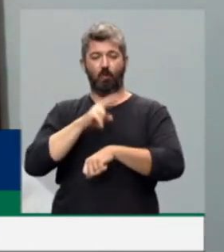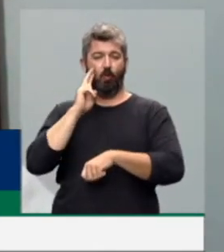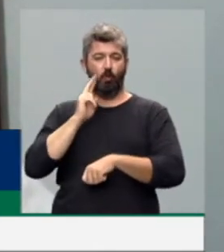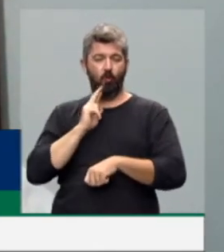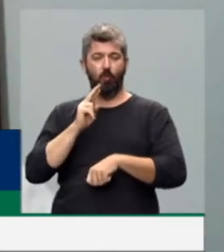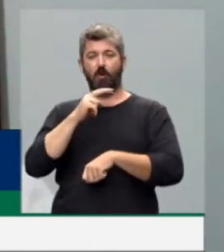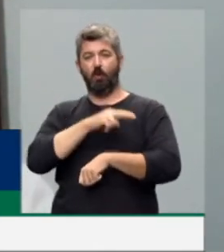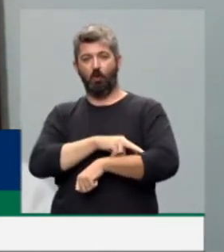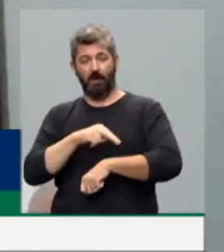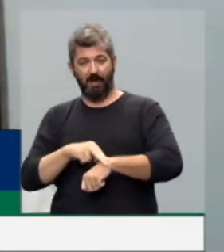QUE MAIS VAI DAR CERTO E AGORA RRAH, ENERGIA, ACRE, AMAZONAS,